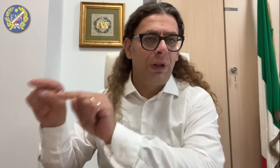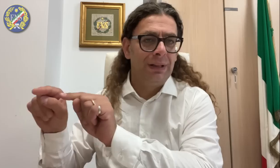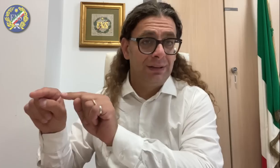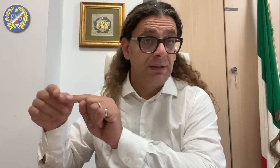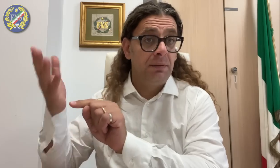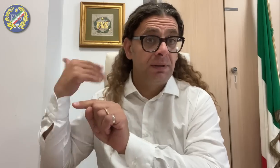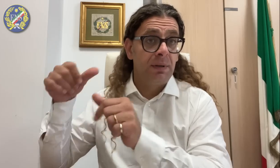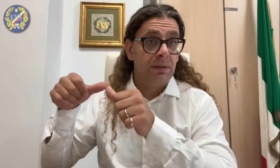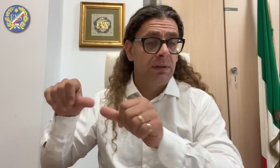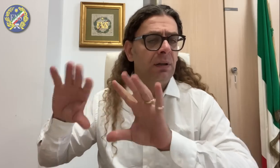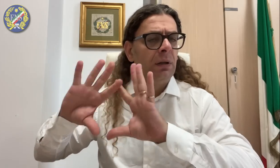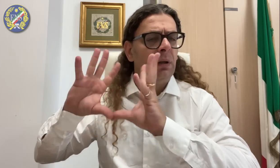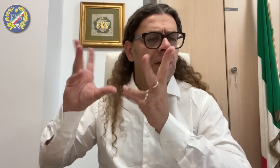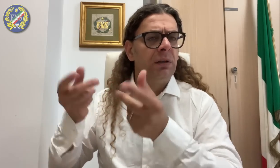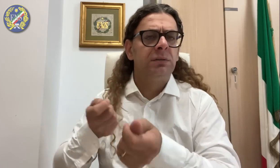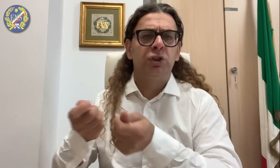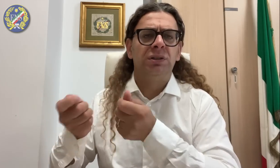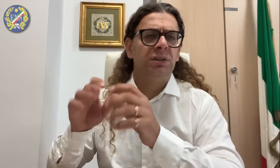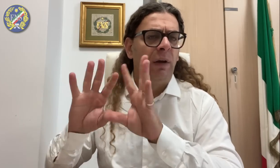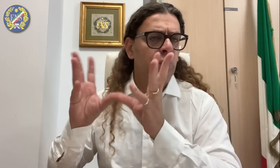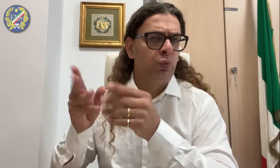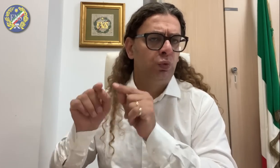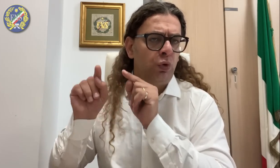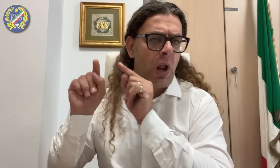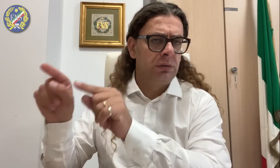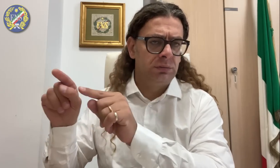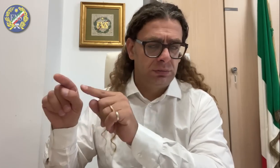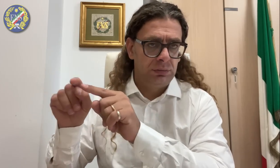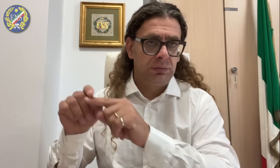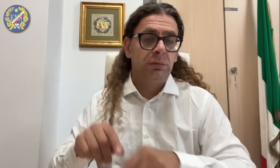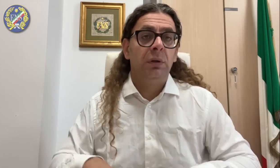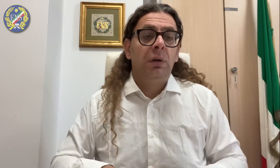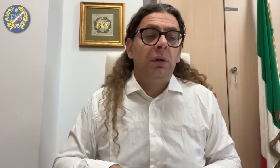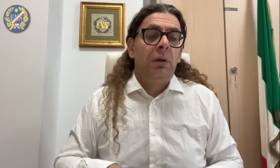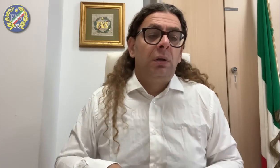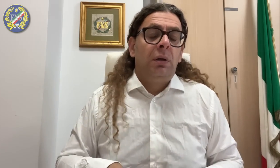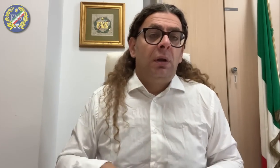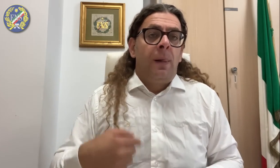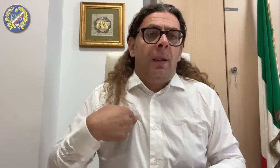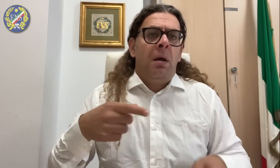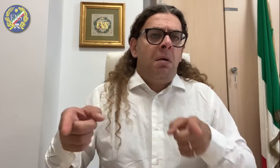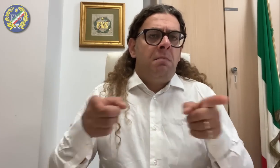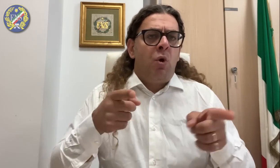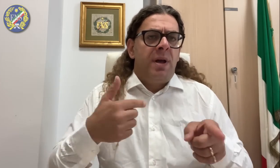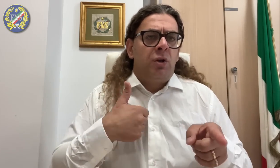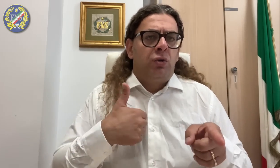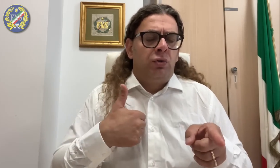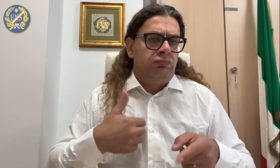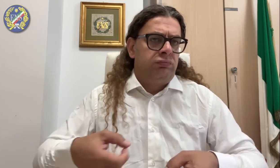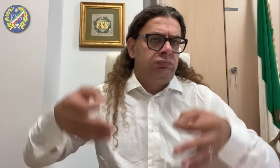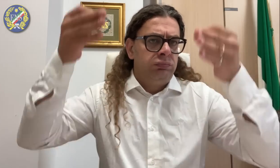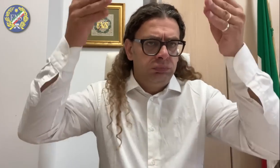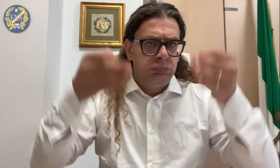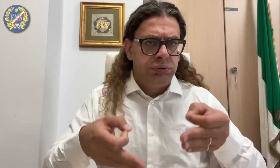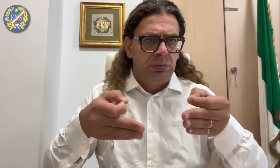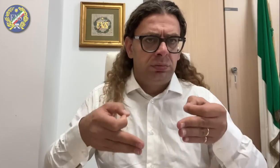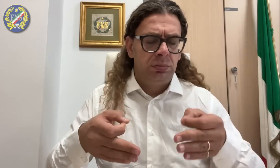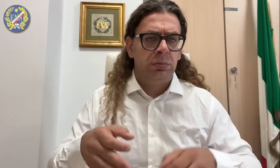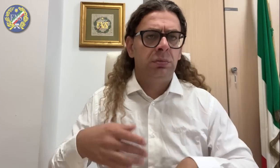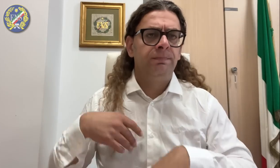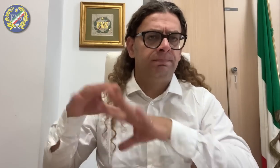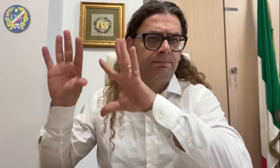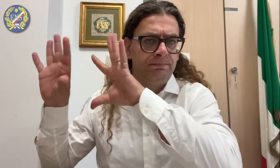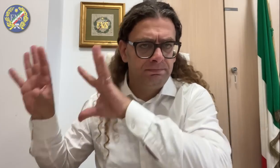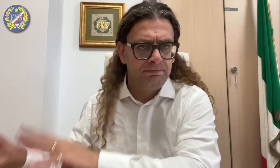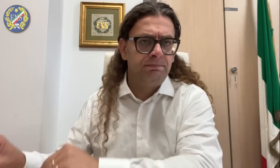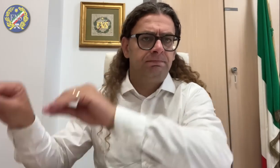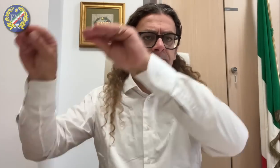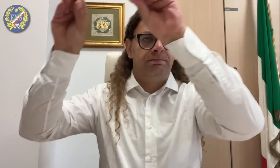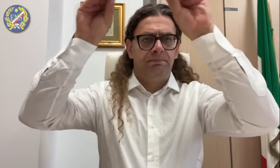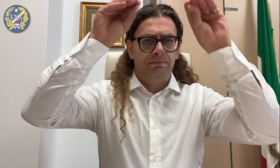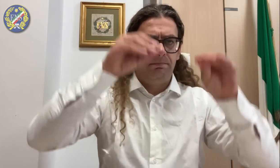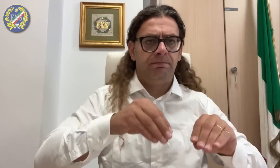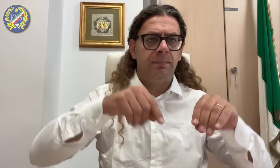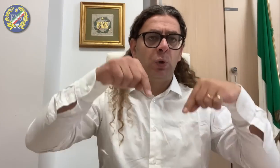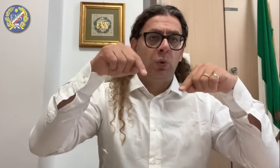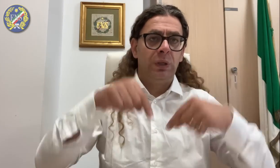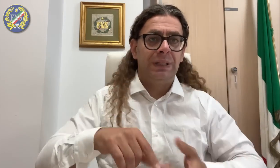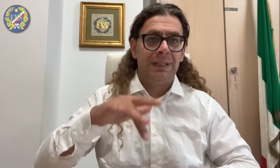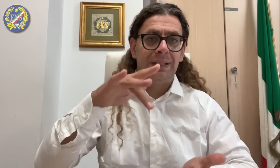Studio di Consulenza e veniva gestito tutto da lì. Quando si è insediato il nuovo Consiglio Direttivo, è stato stabilito che tutta la documentazione venisse portata in